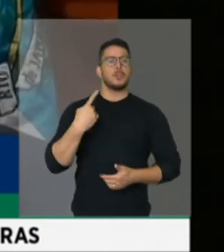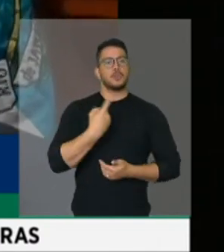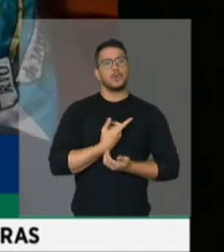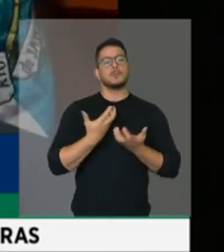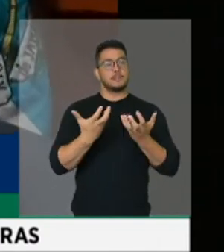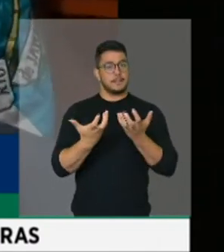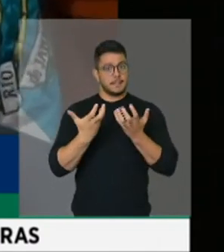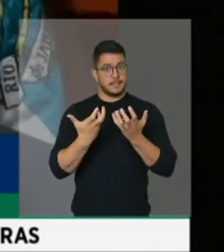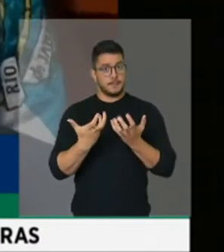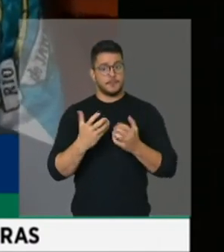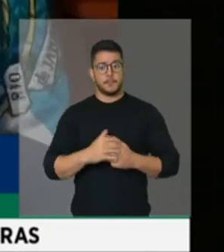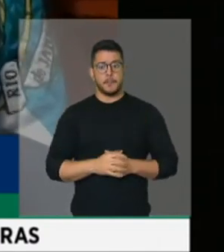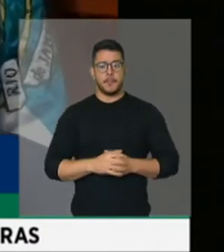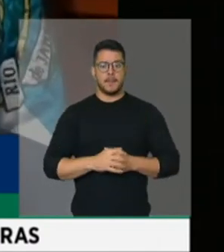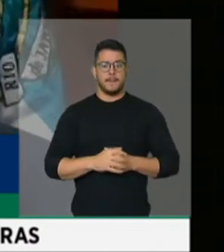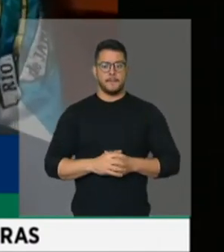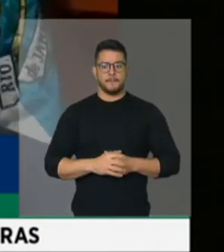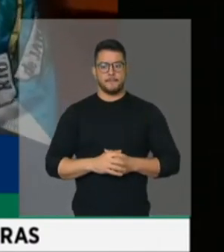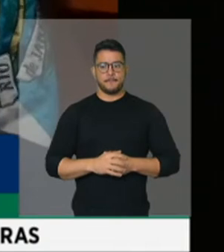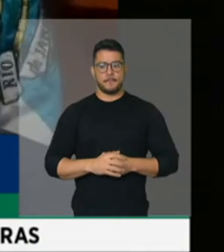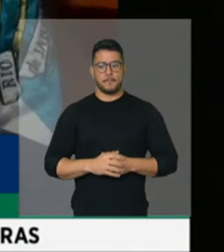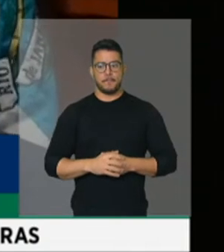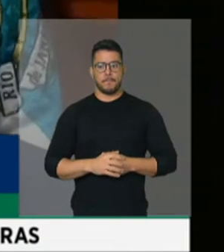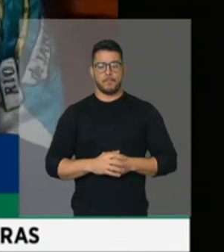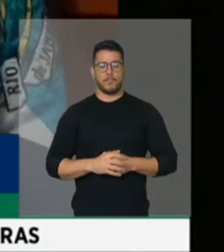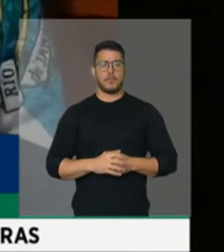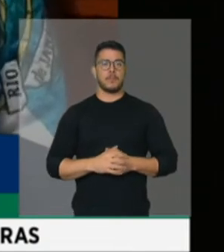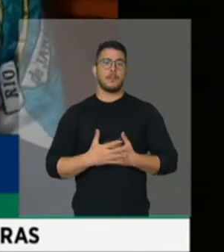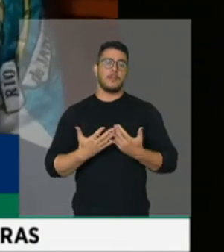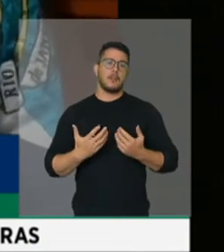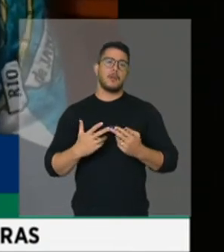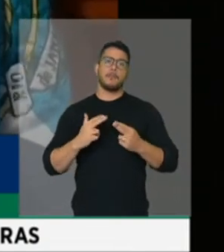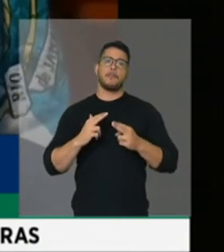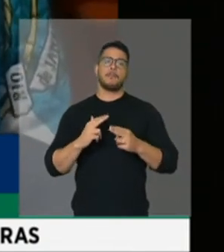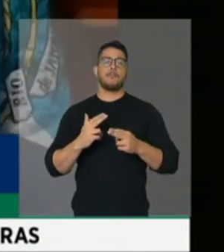SENTIDO. NÓS QUEREMOS SIM QUE ESSA MP SEJA FAVORÁVEL, APROVAR. A GENTE QUER SIM QUE